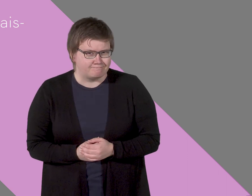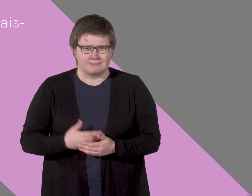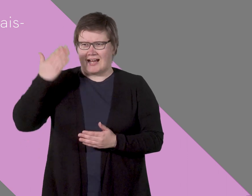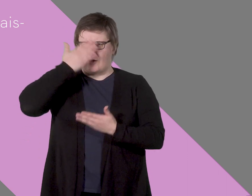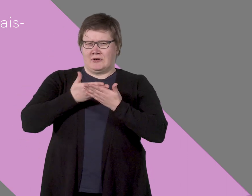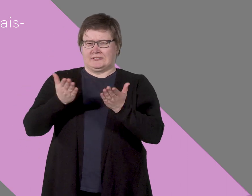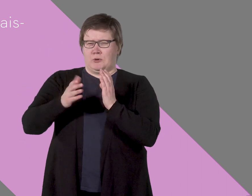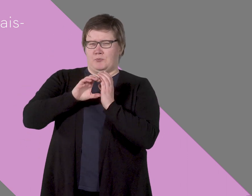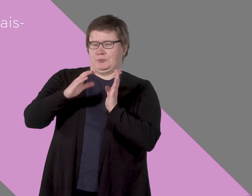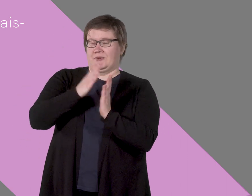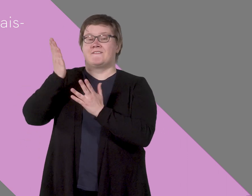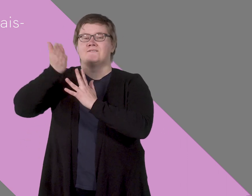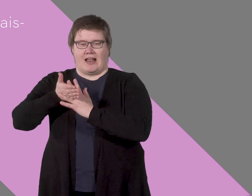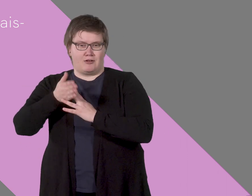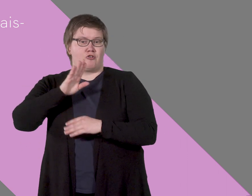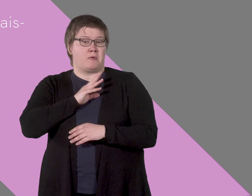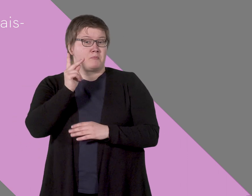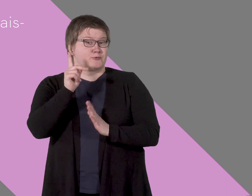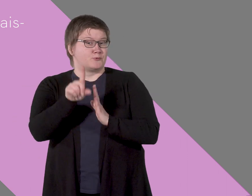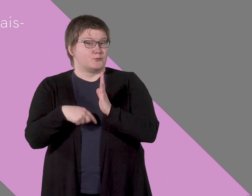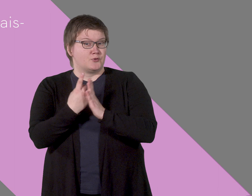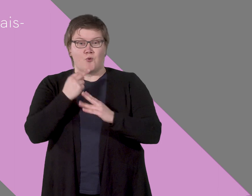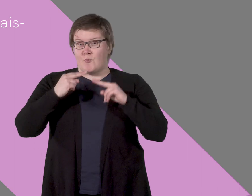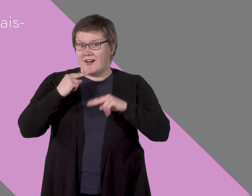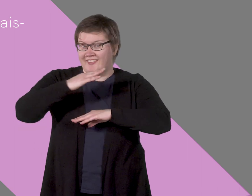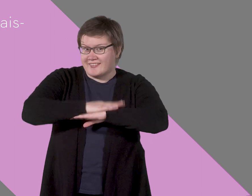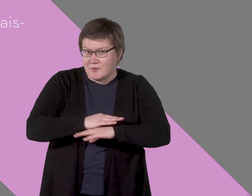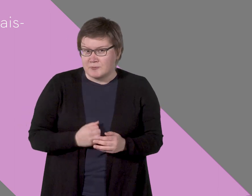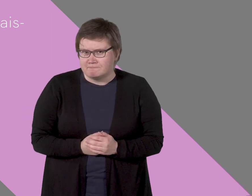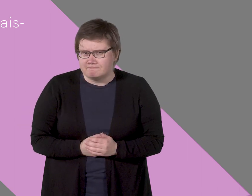ja esitysputken puolivälissä on 1,5 tunnin ruokatauko.